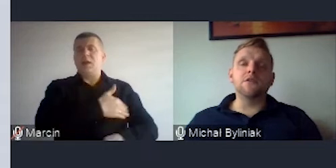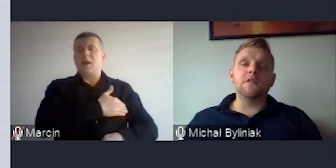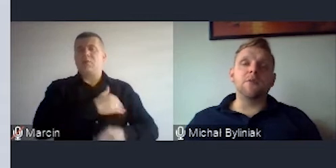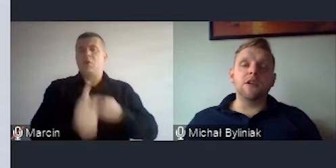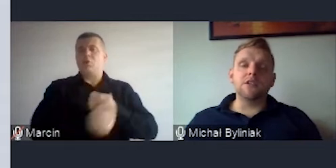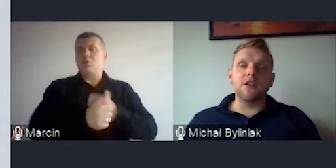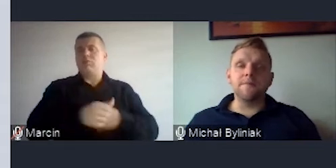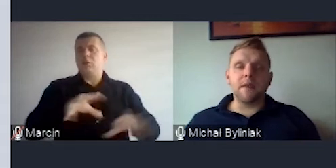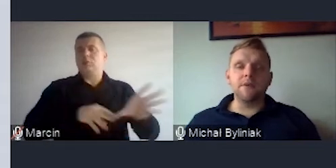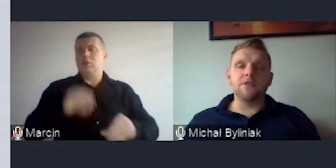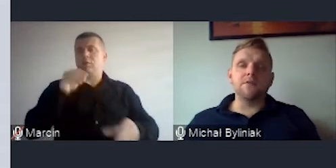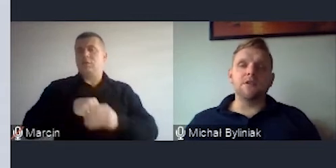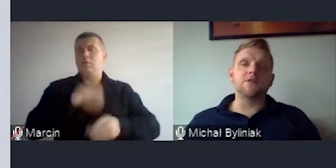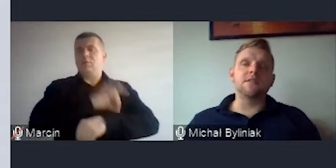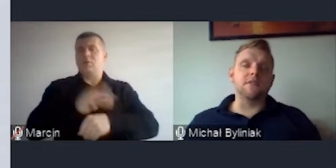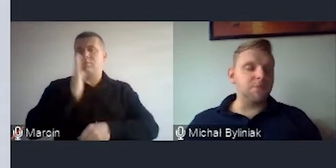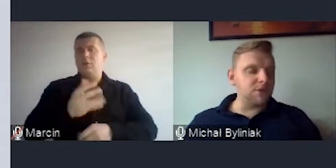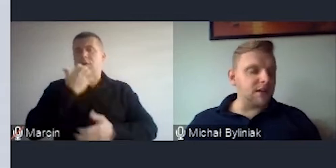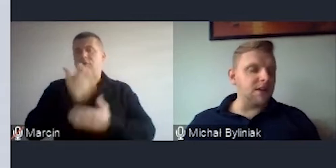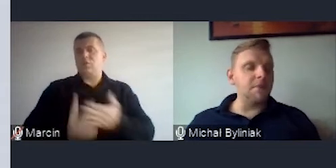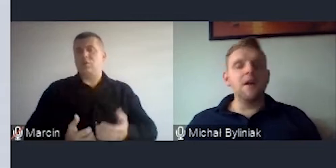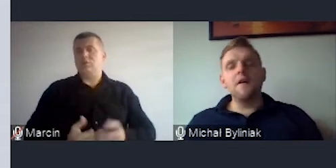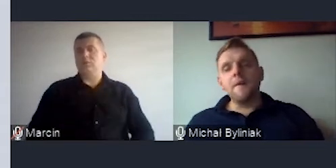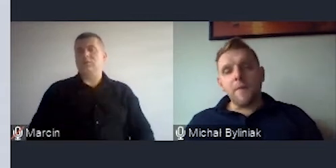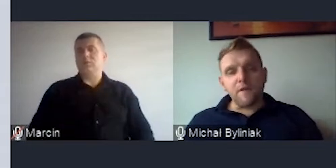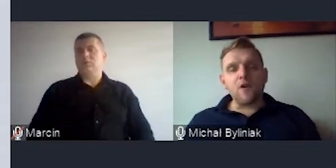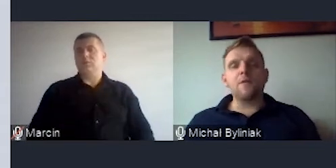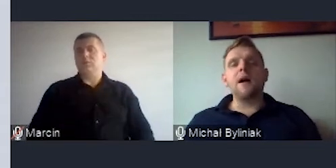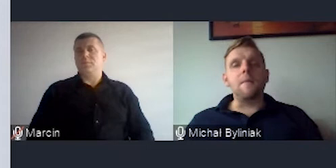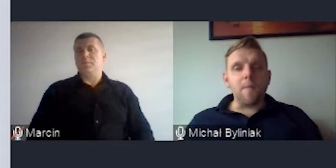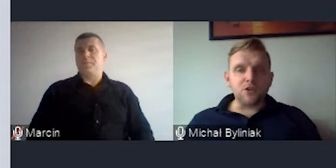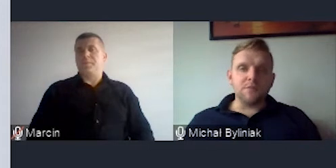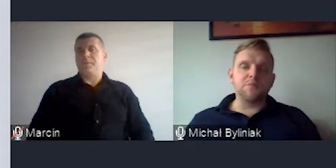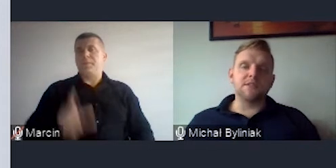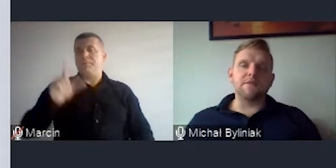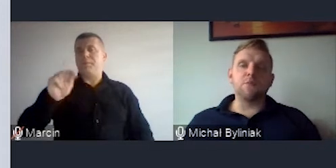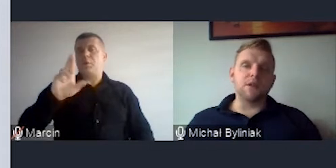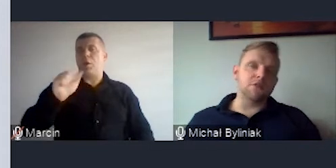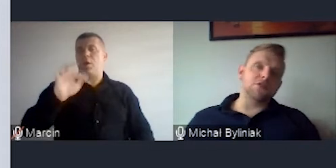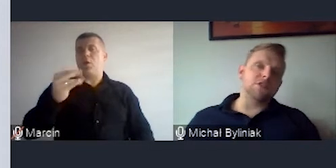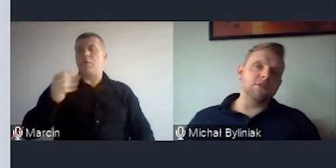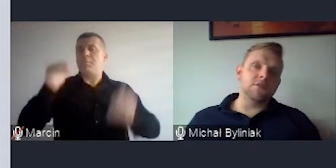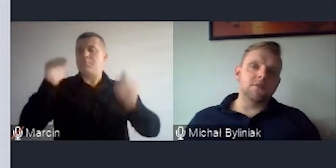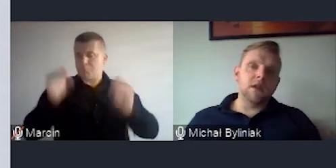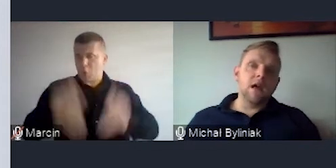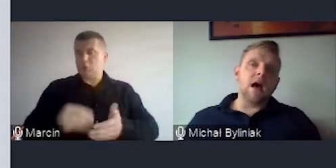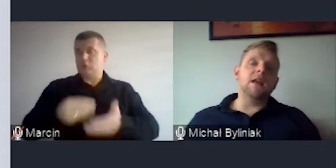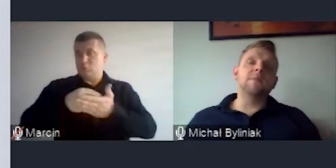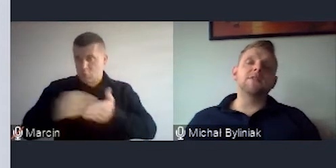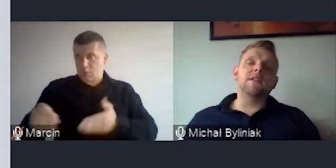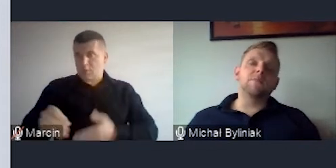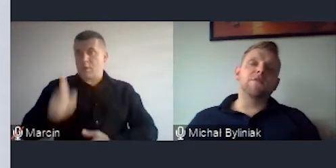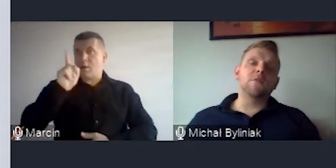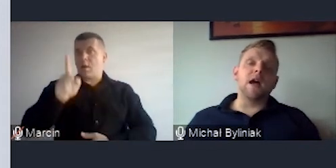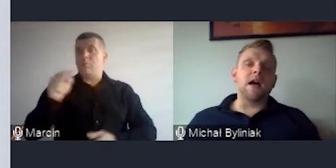które w projekcie będziemy wykorzystywać. Podkreślam, pro-forma może być podstawa płatności, ale na podstawie pro-formy ani nie dostaniecie zaliczki,